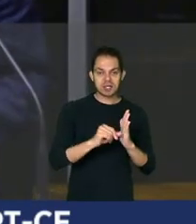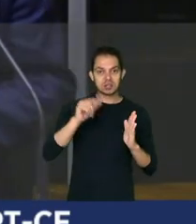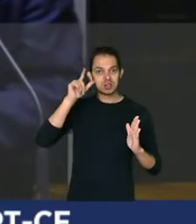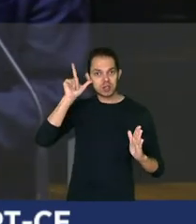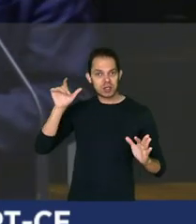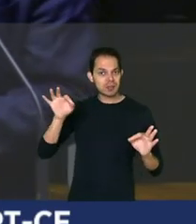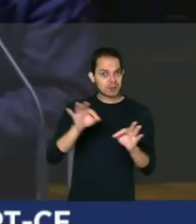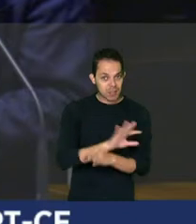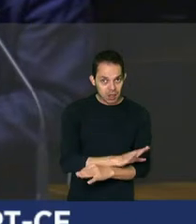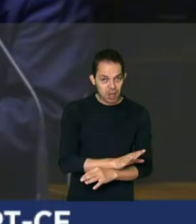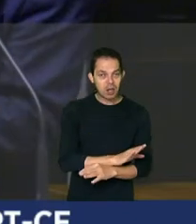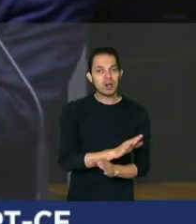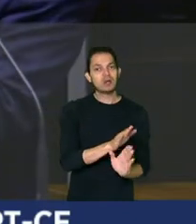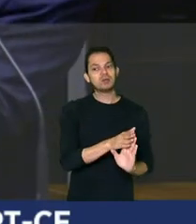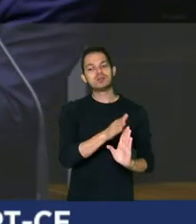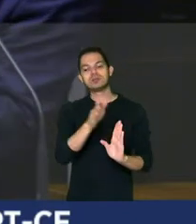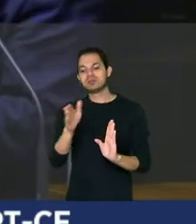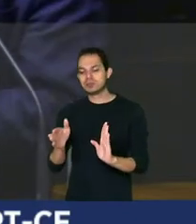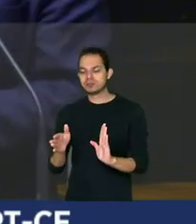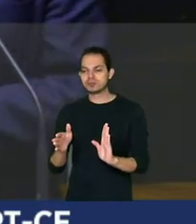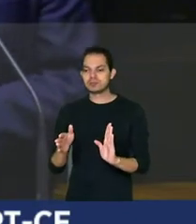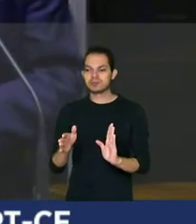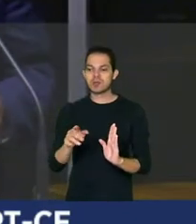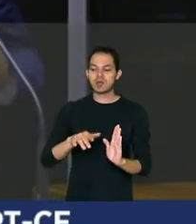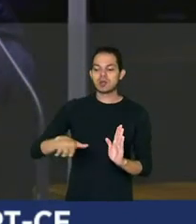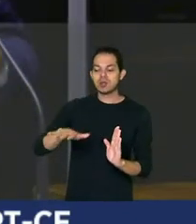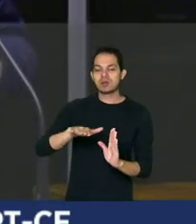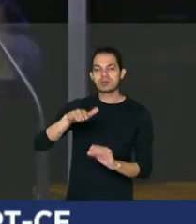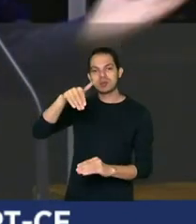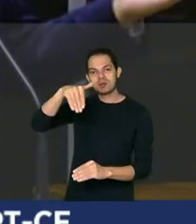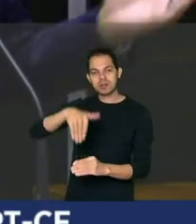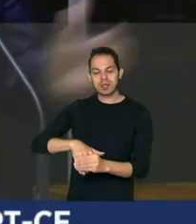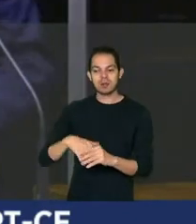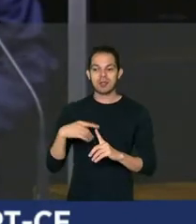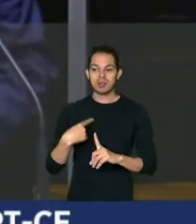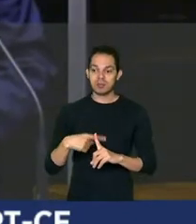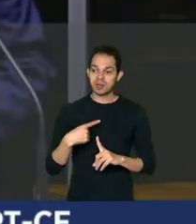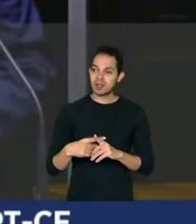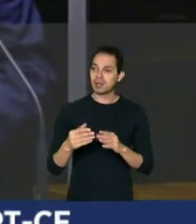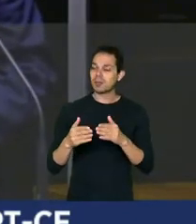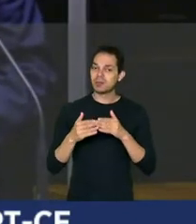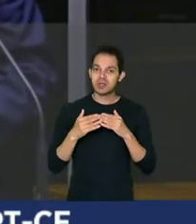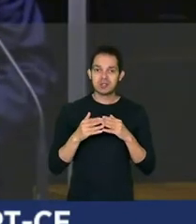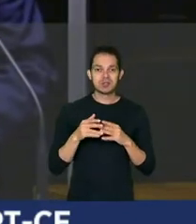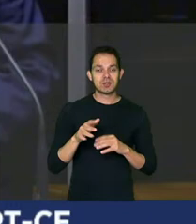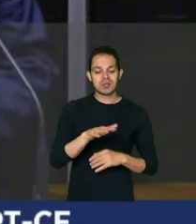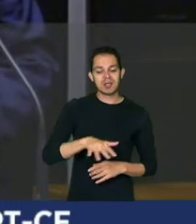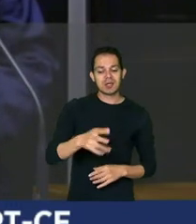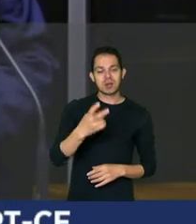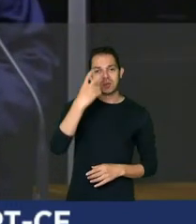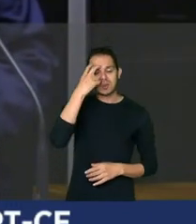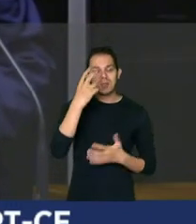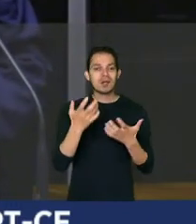CONCLUINDO A VOTAÇÃO DOS DESTAQUES DE ONTEM, IMEDIATAMENTE, PRESIDENTE CÉLIO MOURA, NÓS VOTARMOS PORQUE ESSE É O APELO QUE A